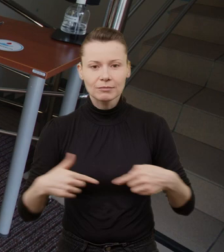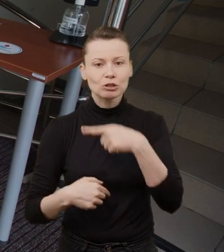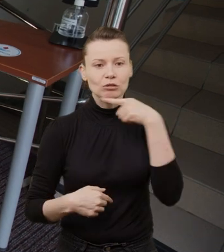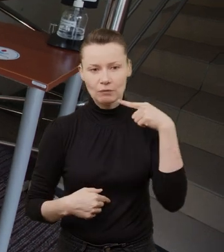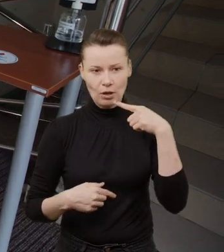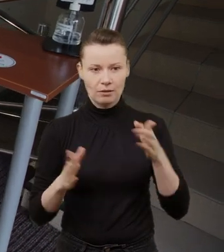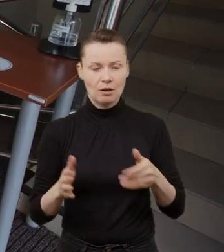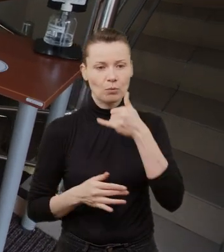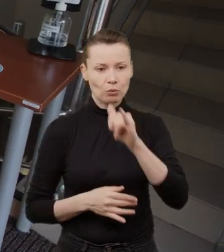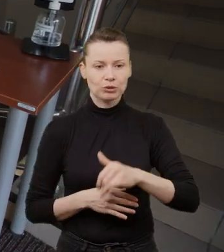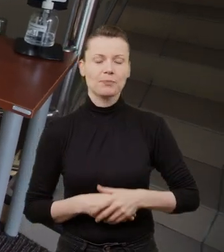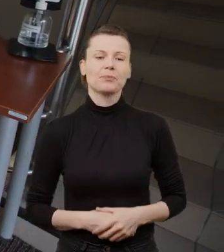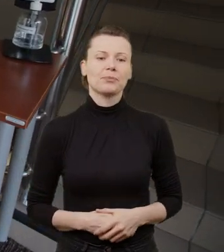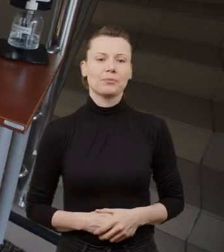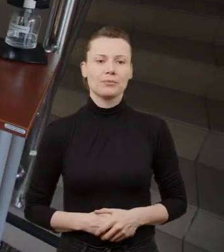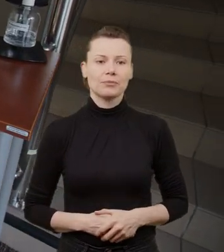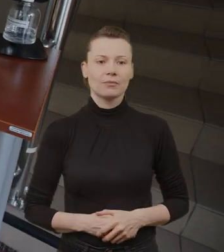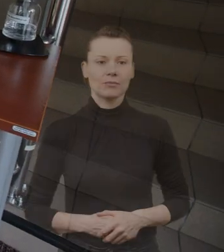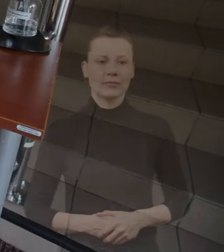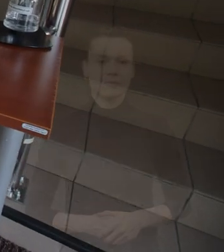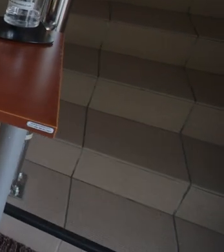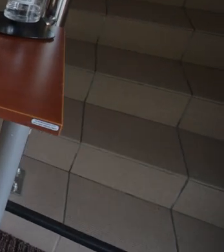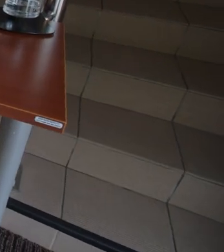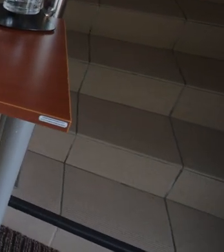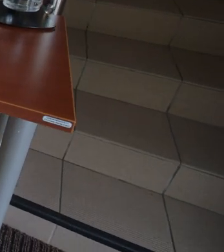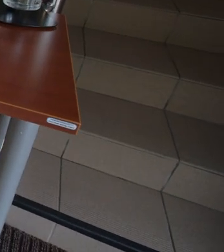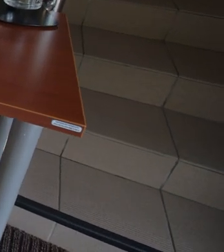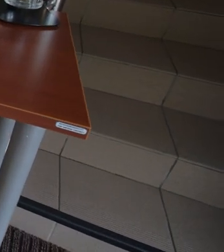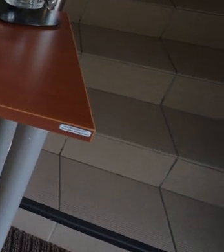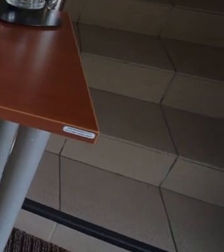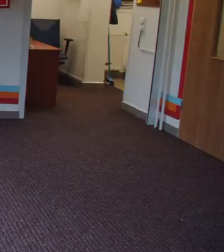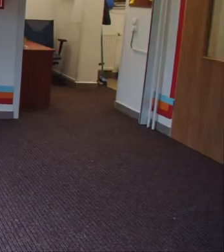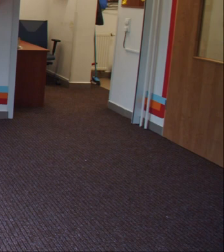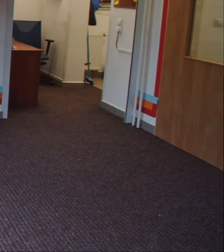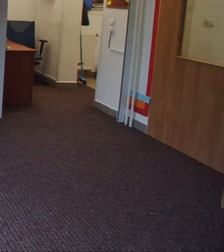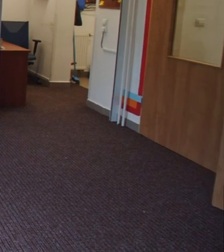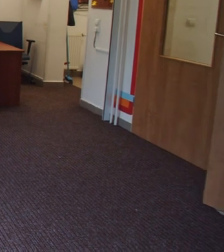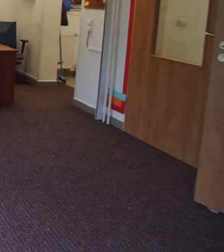Przy ciągu schodów niewielki stolik z płynem do dezynfekcji i ulotkami. Po lewej winda.